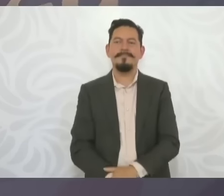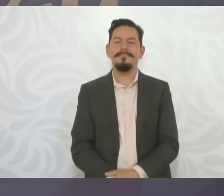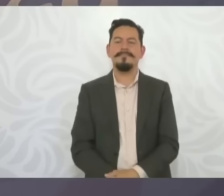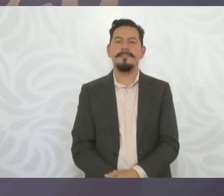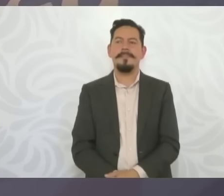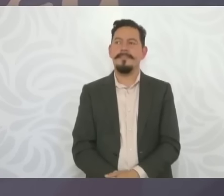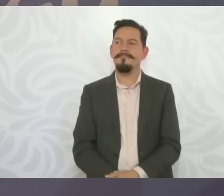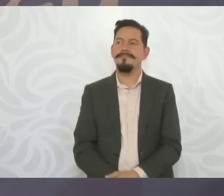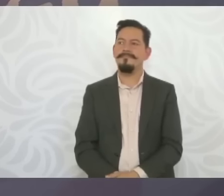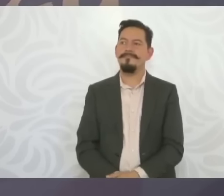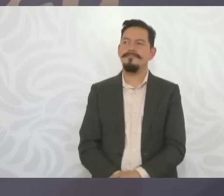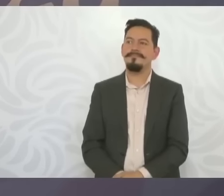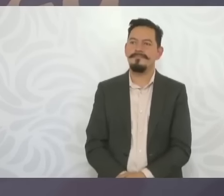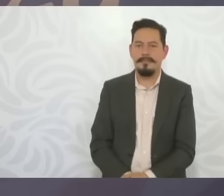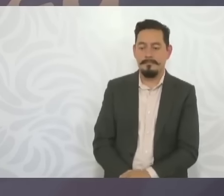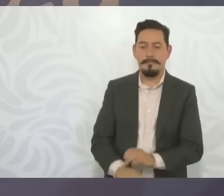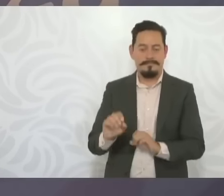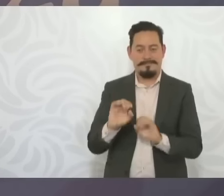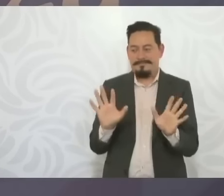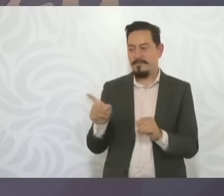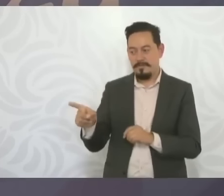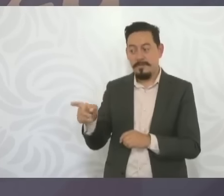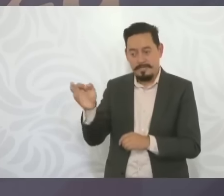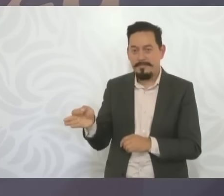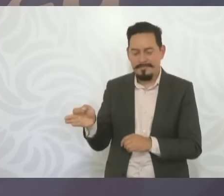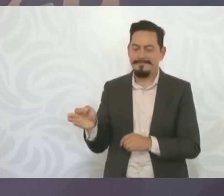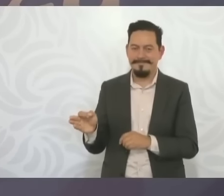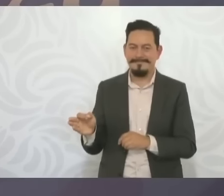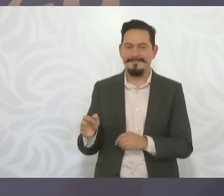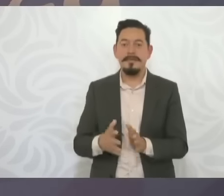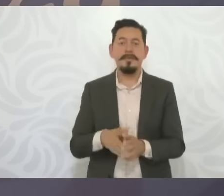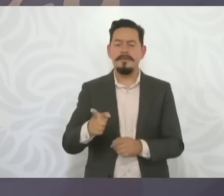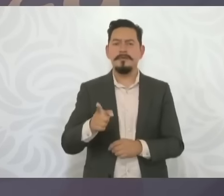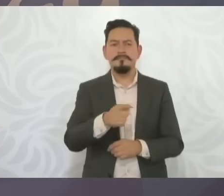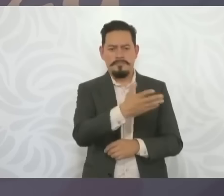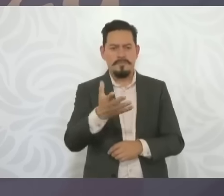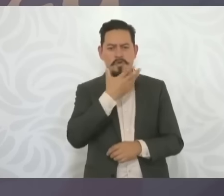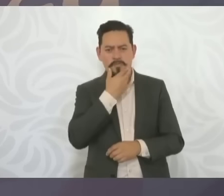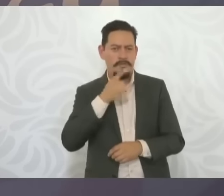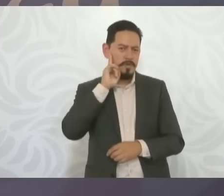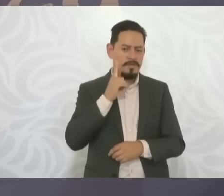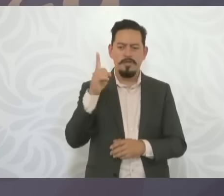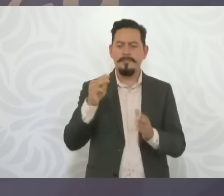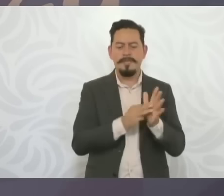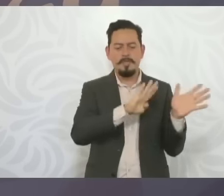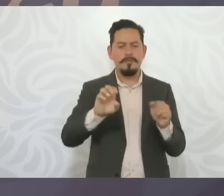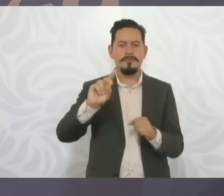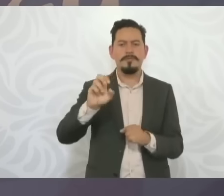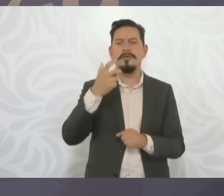Claro, si él acepta. Señoras y señores, 1938 nos recuerda que ejercer la soberanía de una